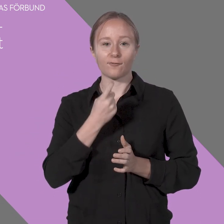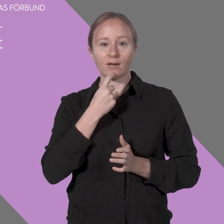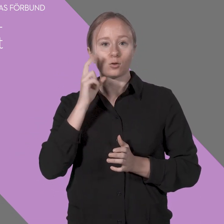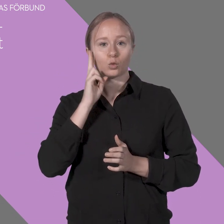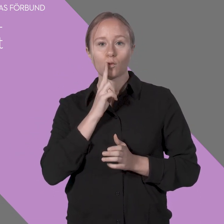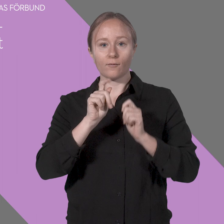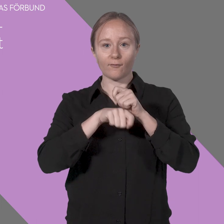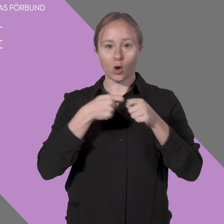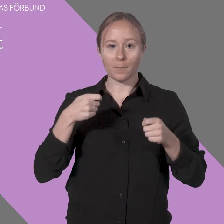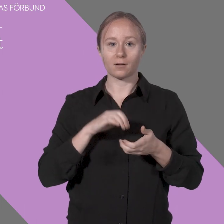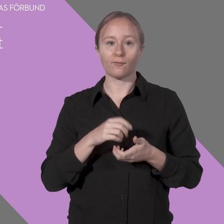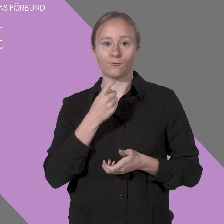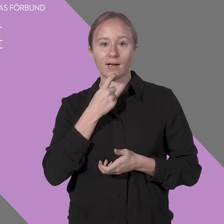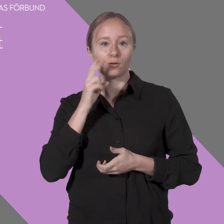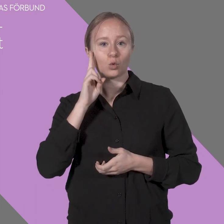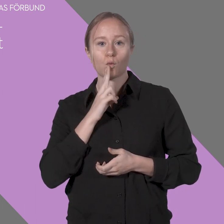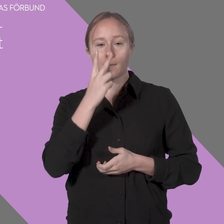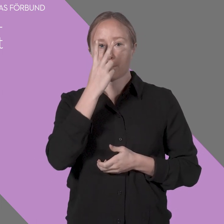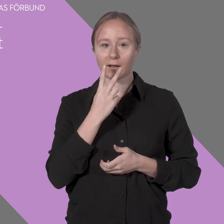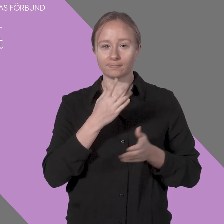Välfärdsområdesturnén som ordnas av Finlands Dövas Förbund -